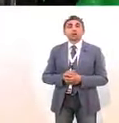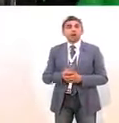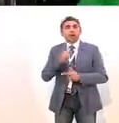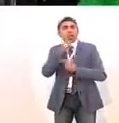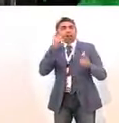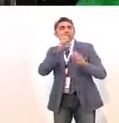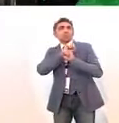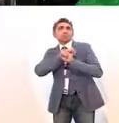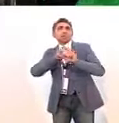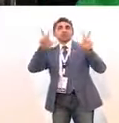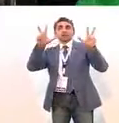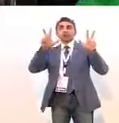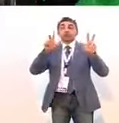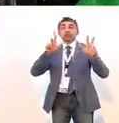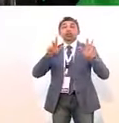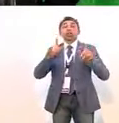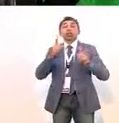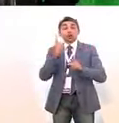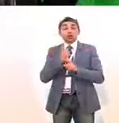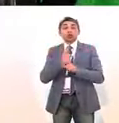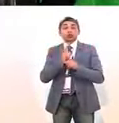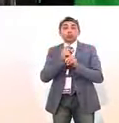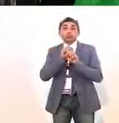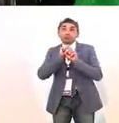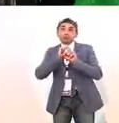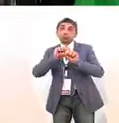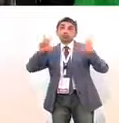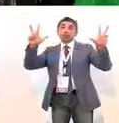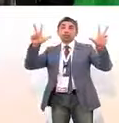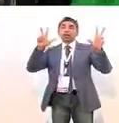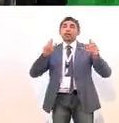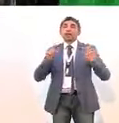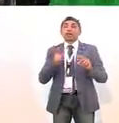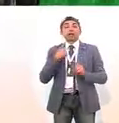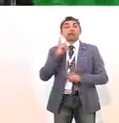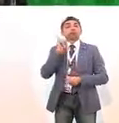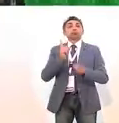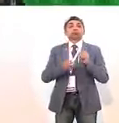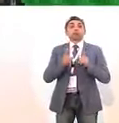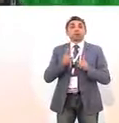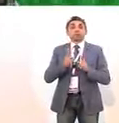che noi abbiamo il bisogno e il dovere di dare è che la politica è una cosa seria.